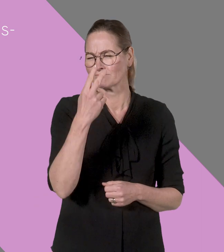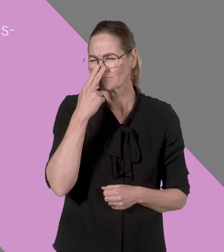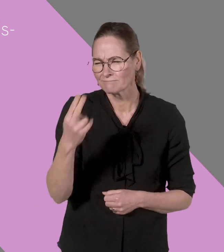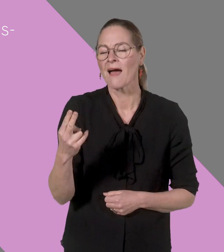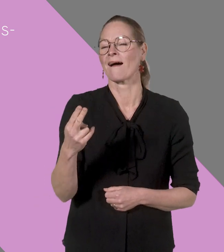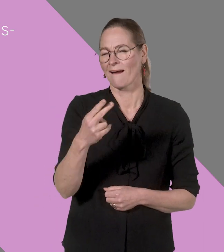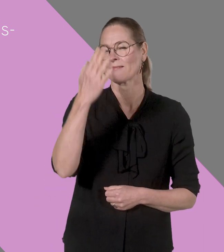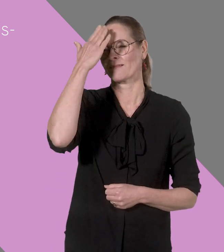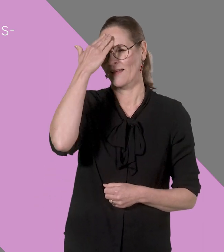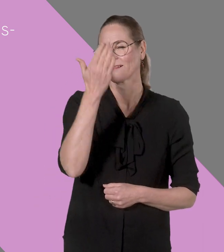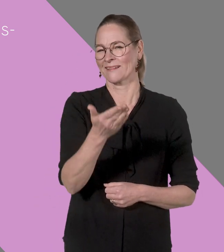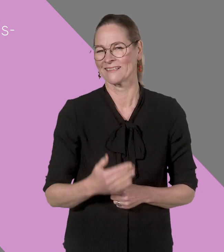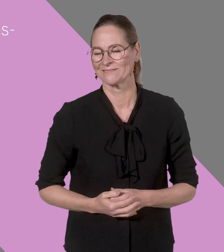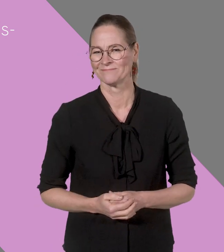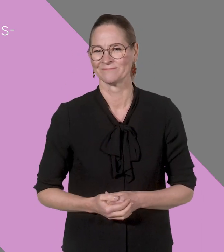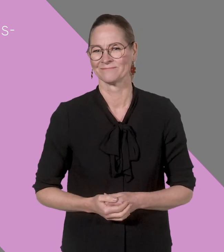Katso, niin tiedät!